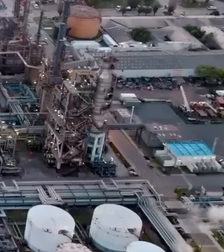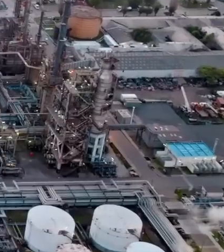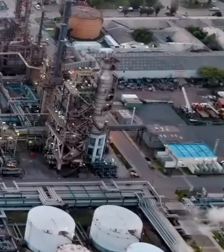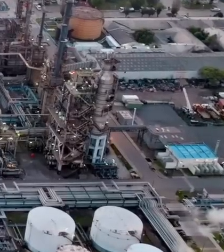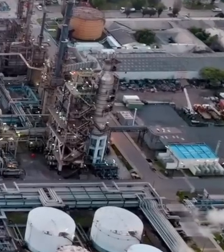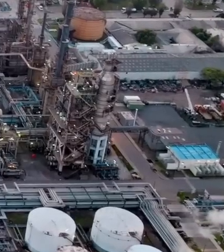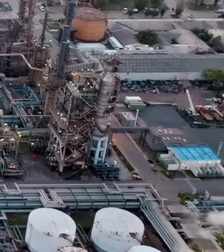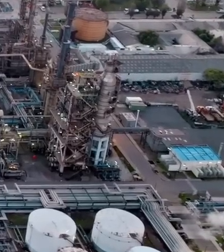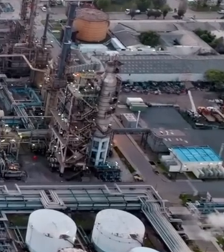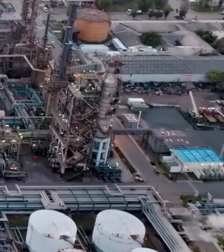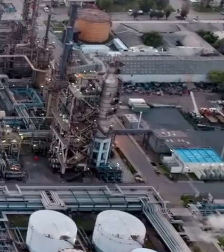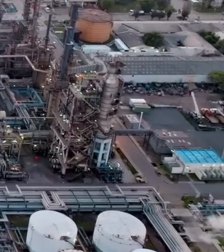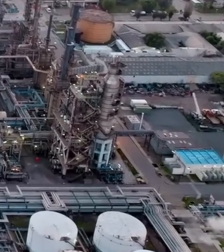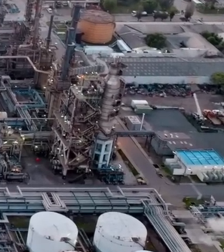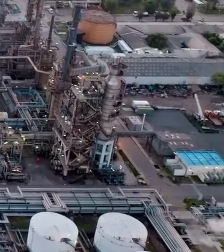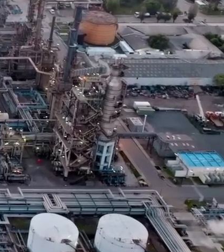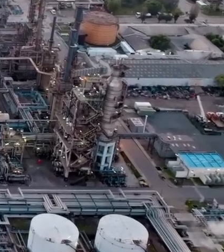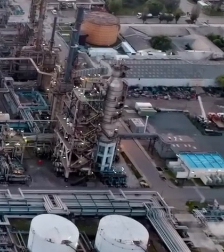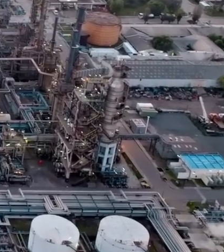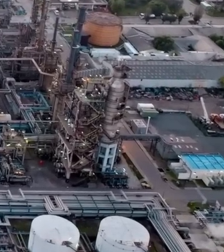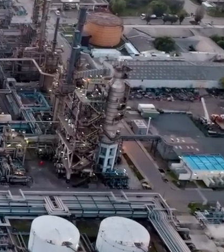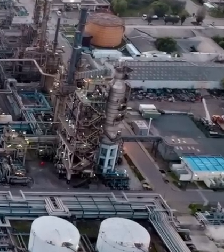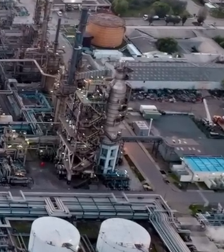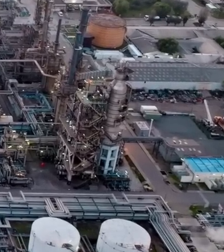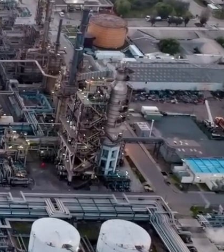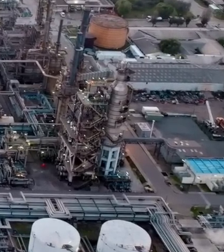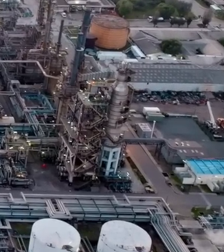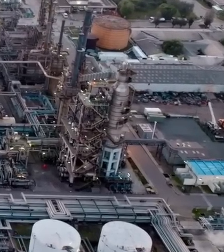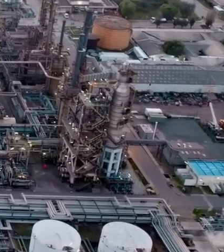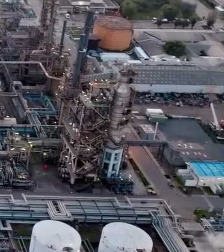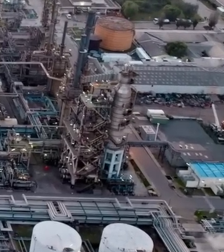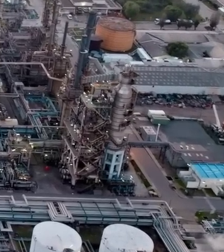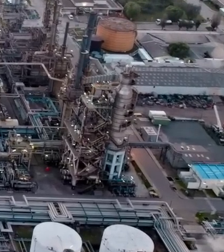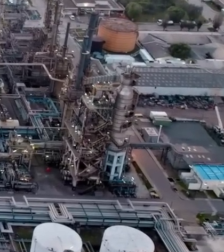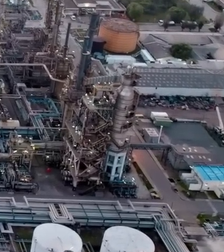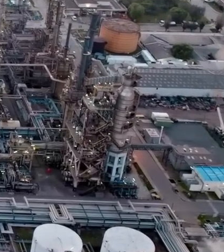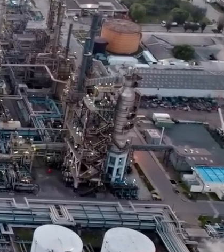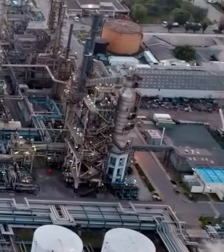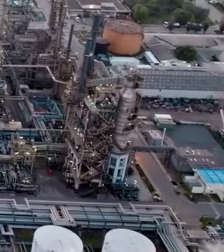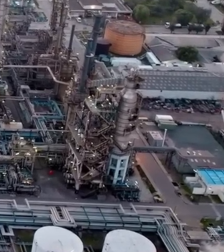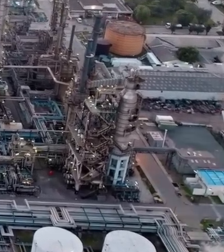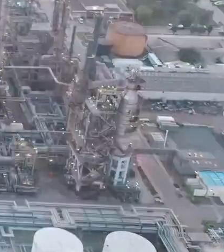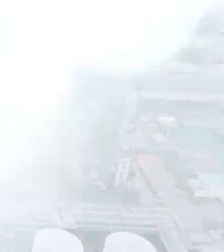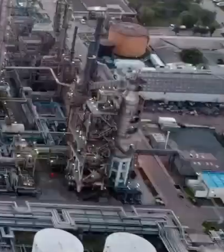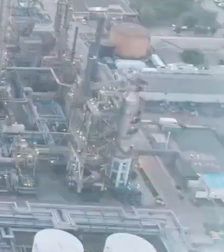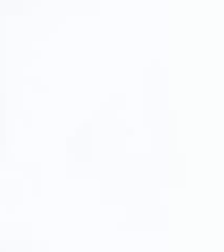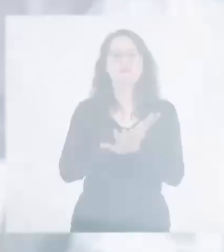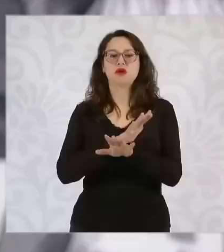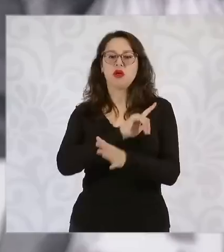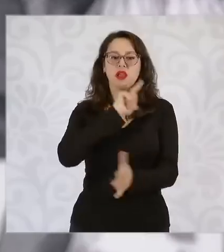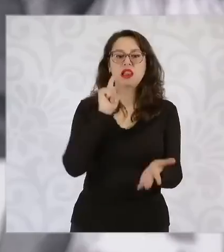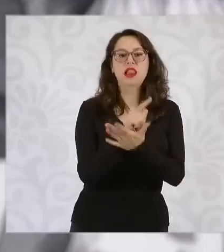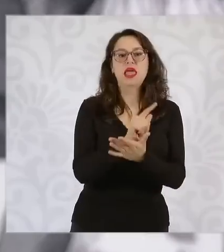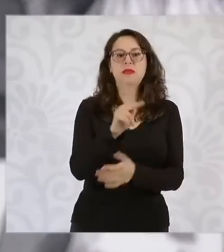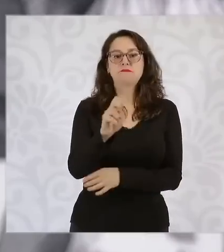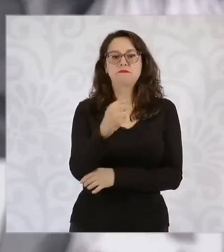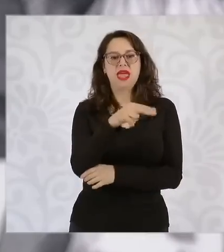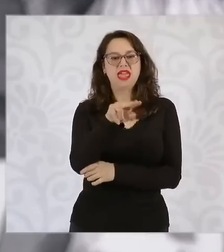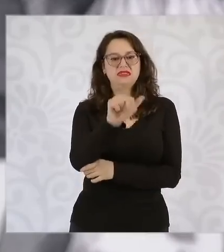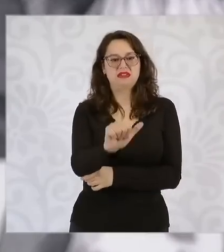algo muy importante trascendente e históricos estas leyes así lo destacó la presidenta en